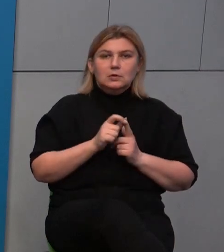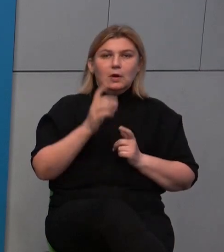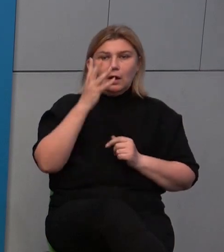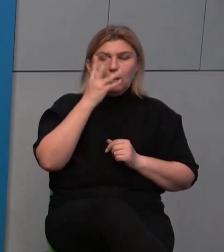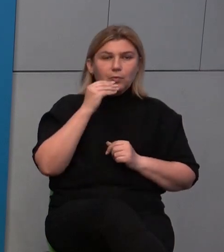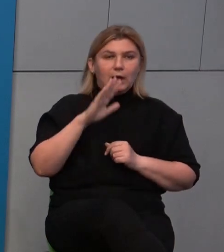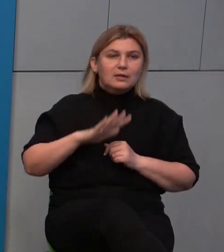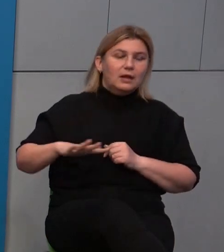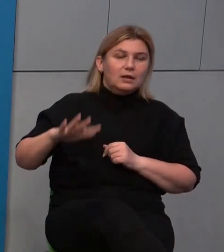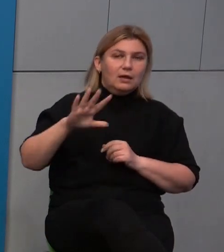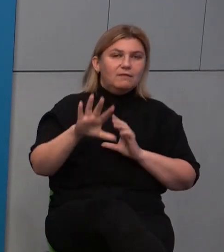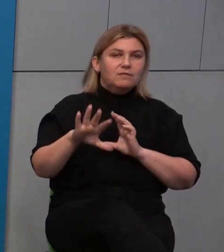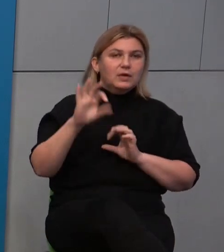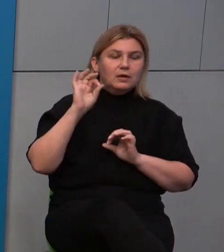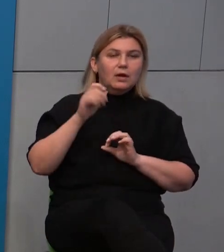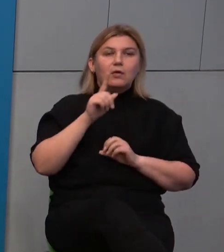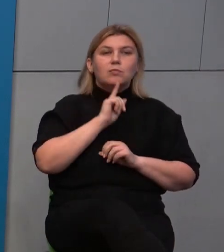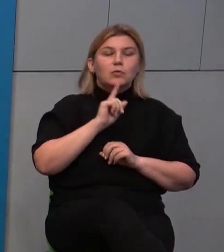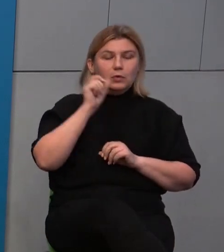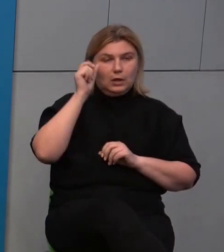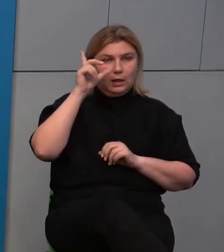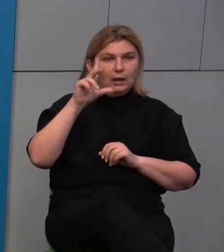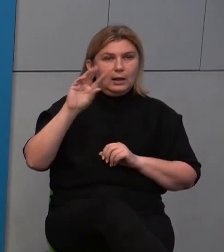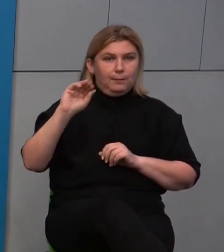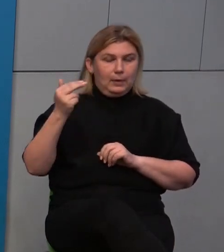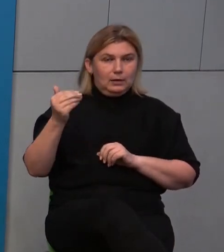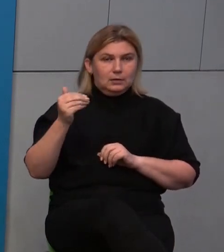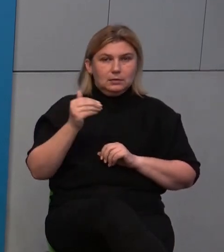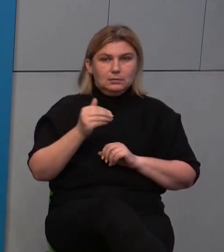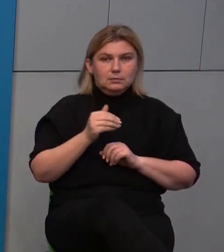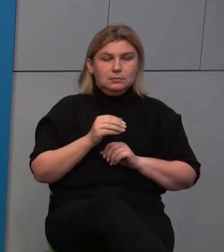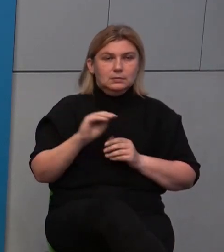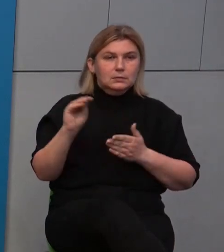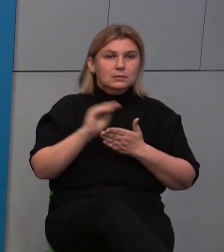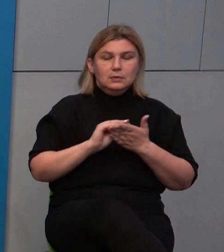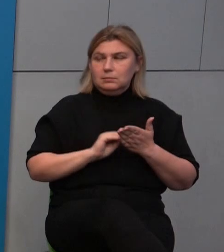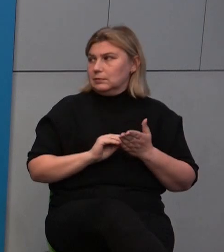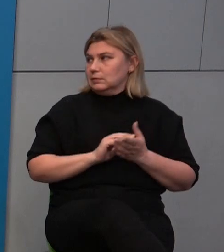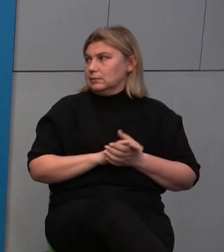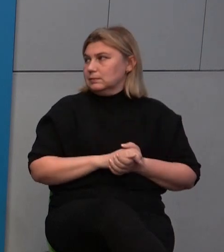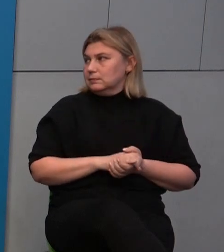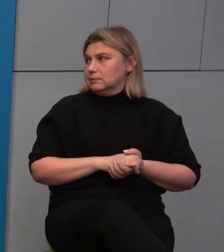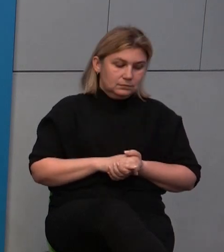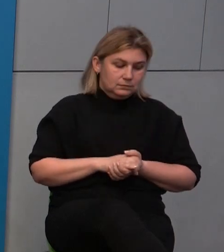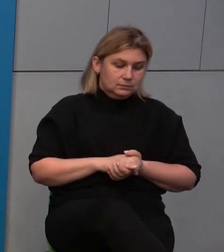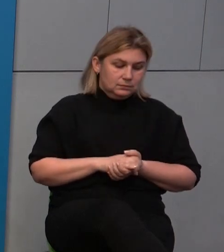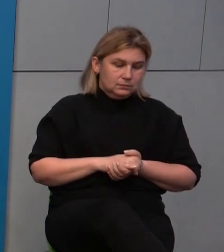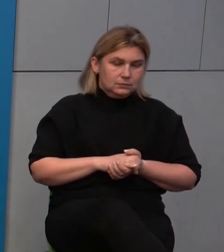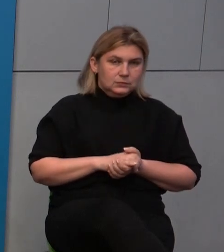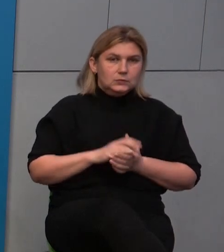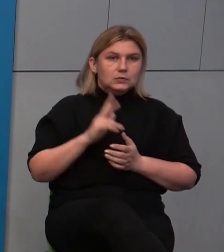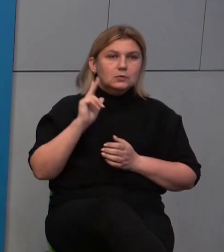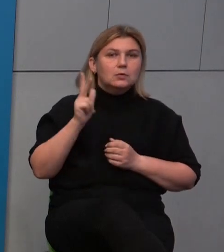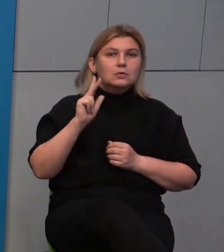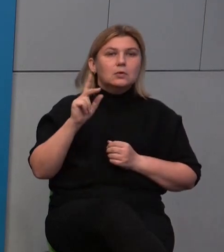Wybrane fragmenty o sztucznej inteligencji u Lema z opracowaniem też kogoś, kto się naprawdę na tym zna.